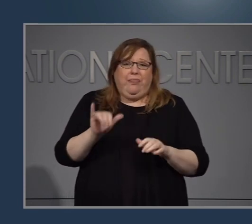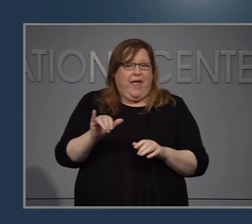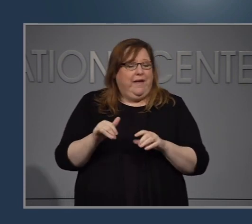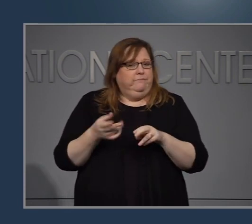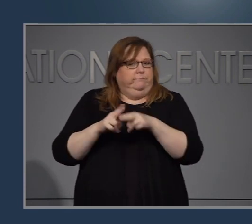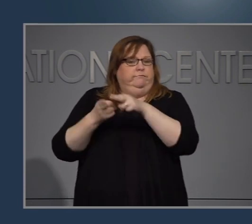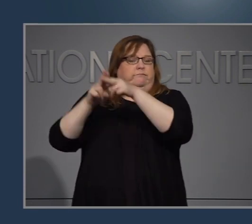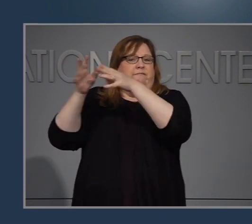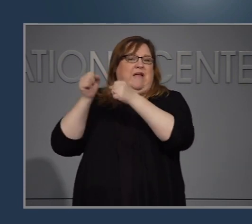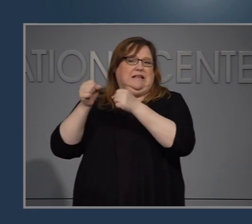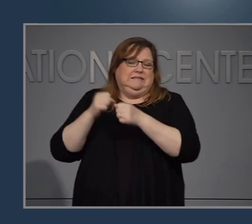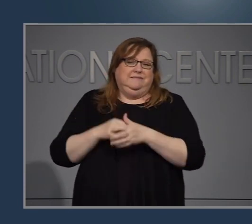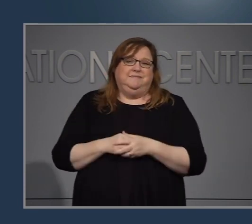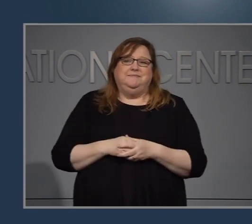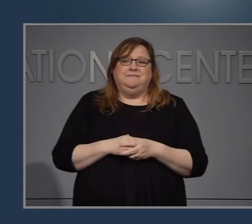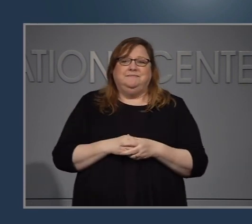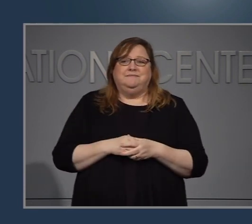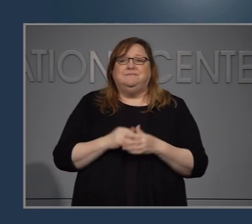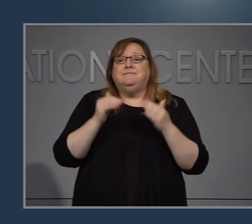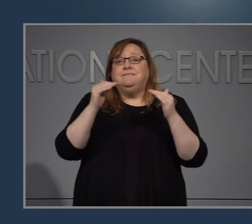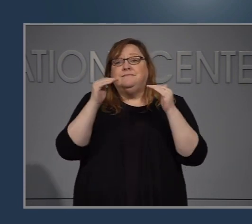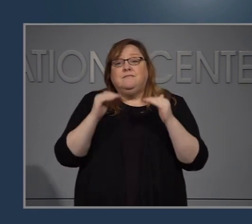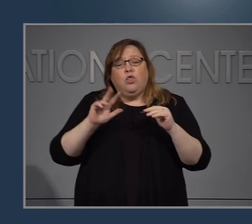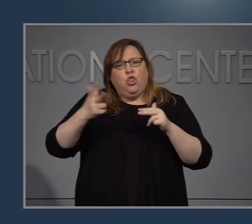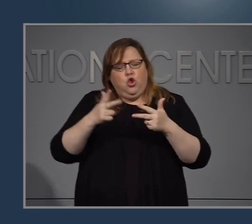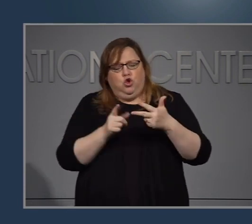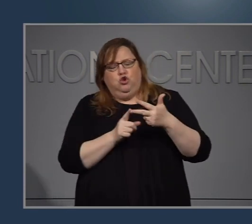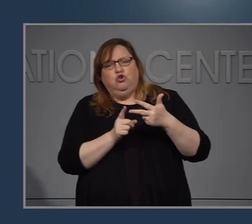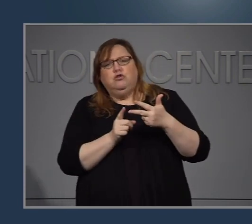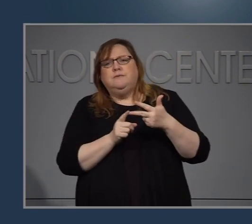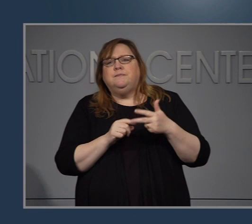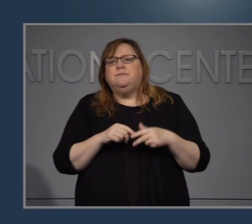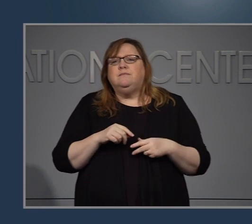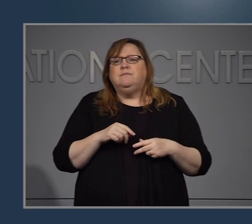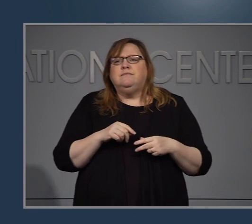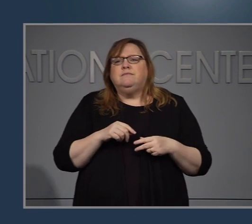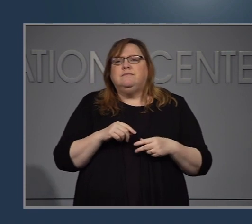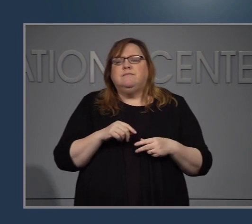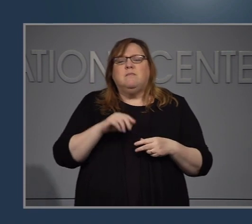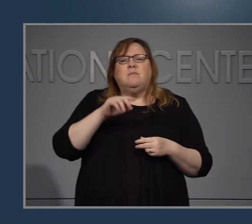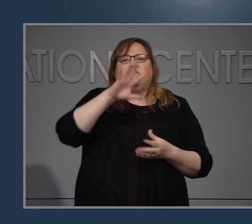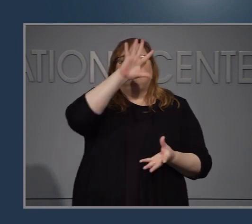estable en nueve por ciento, pero estas ideas sigue sigue estando alta. Por es le toca